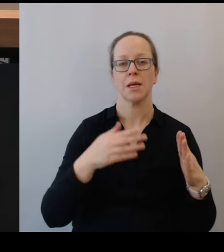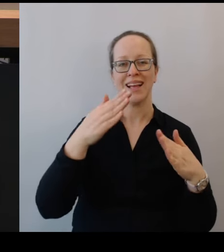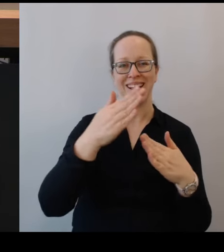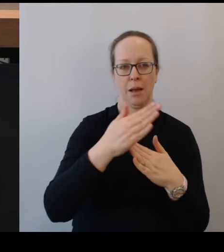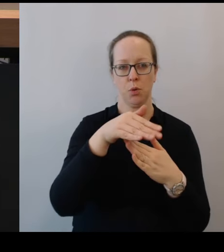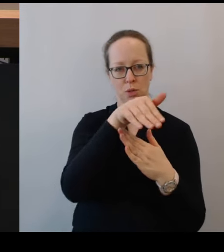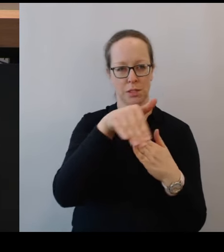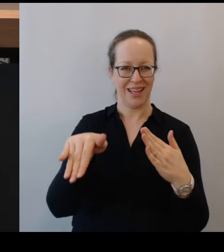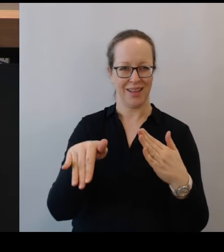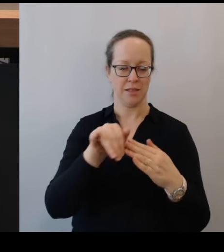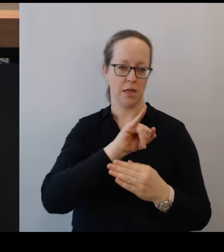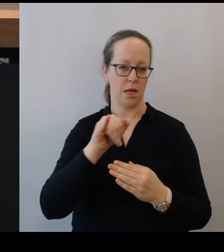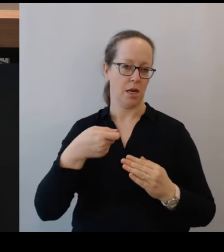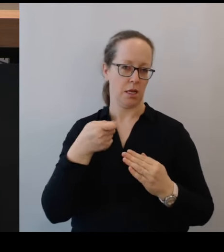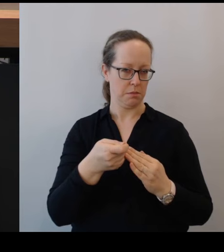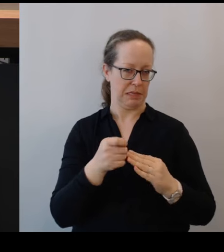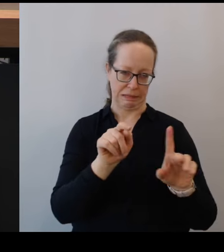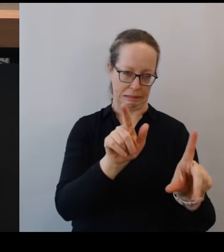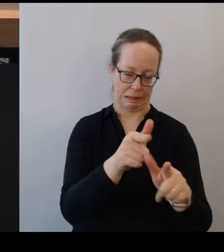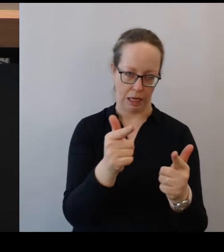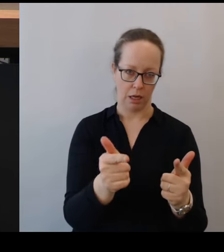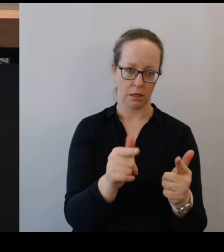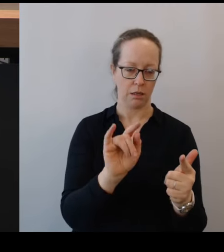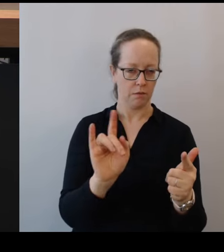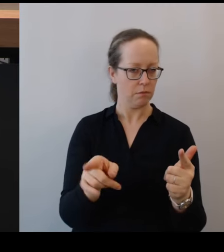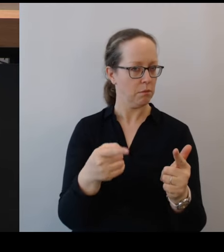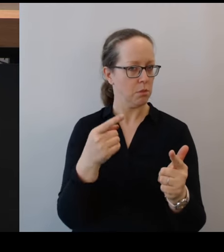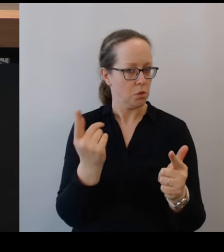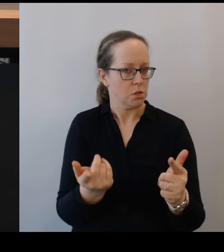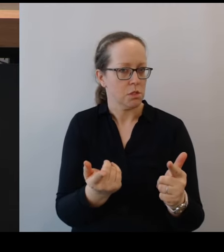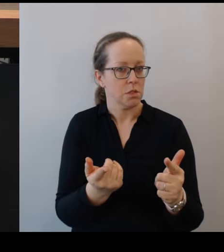indem man die gesetzlichen Verweise und die Bestimmungen